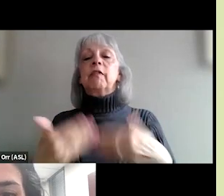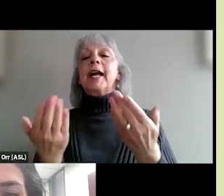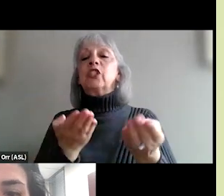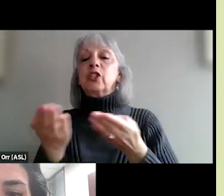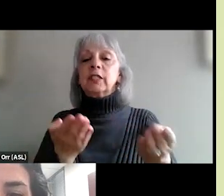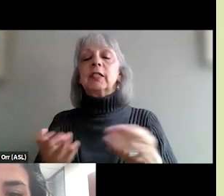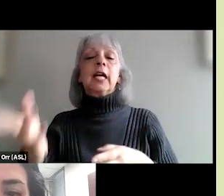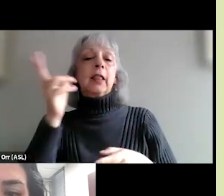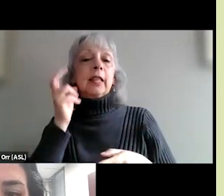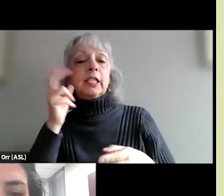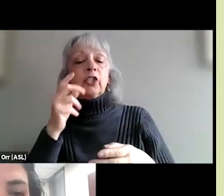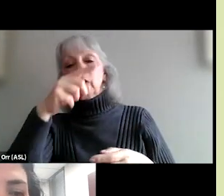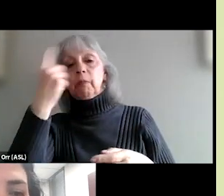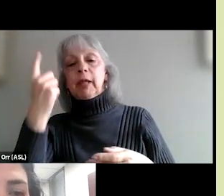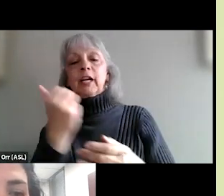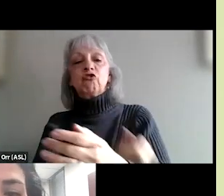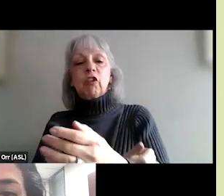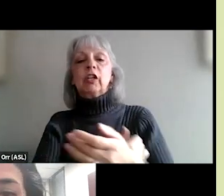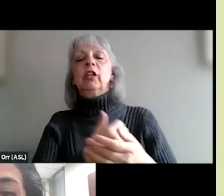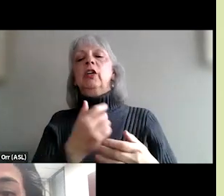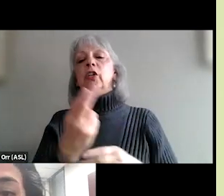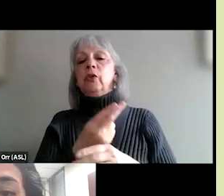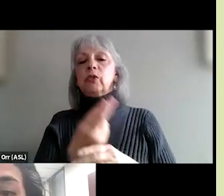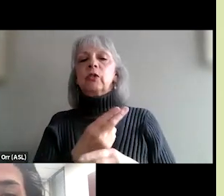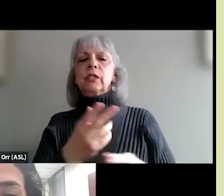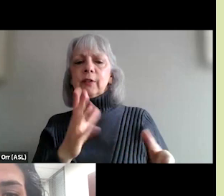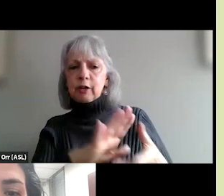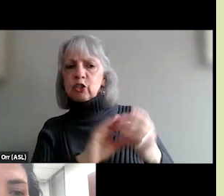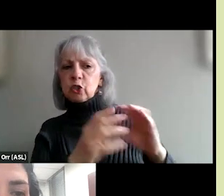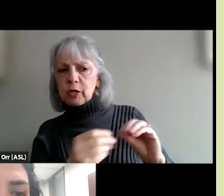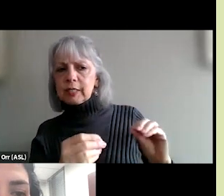de los consumidores de drogas negros, cuyas vidas se han visto afectadas y trastornadas